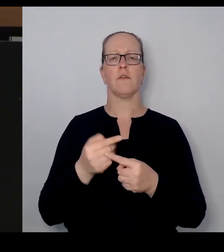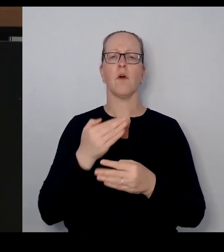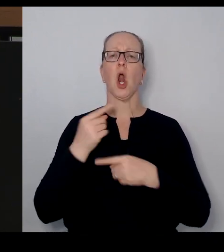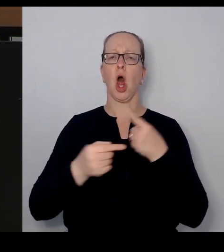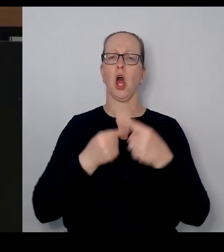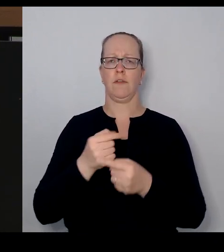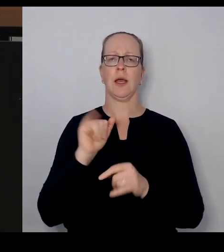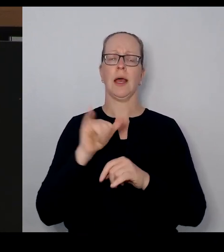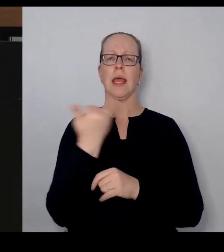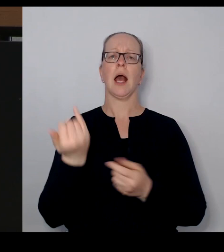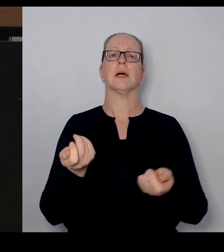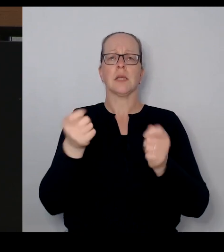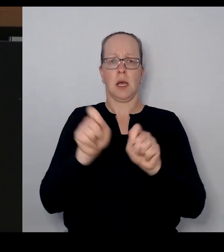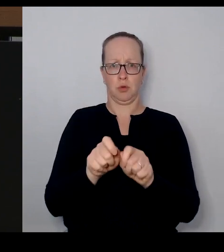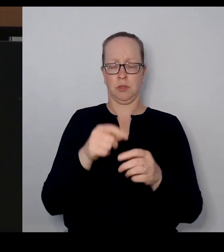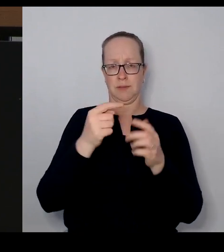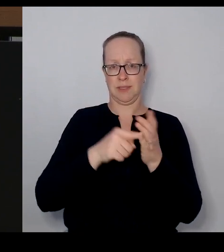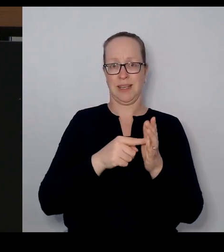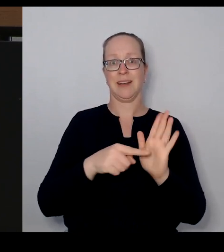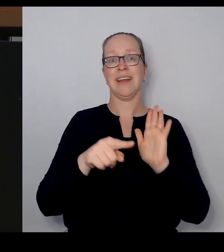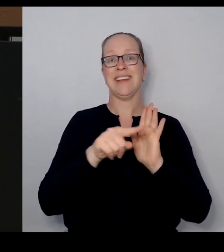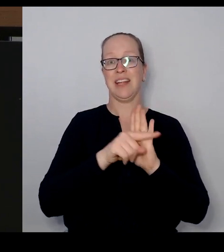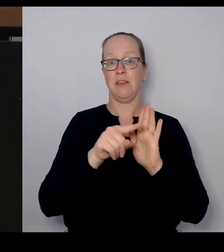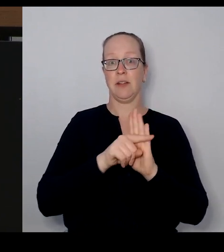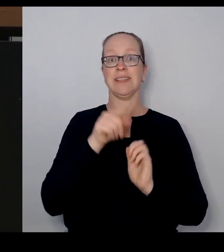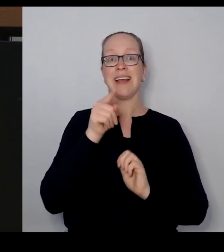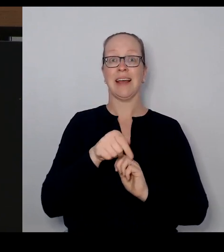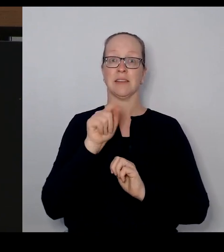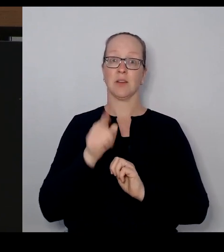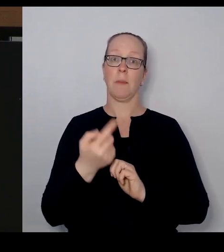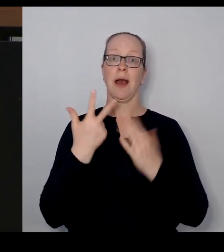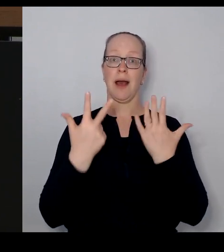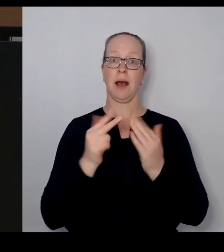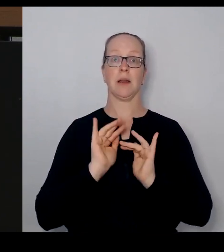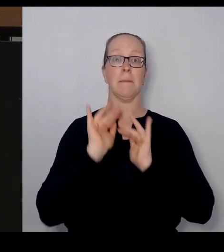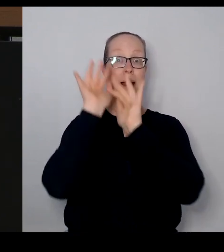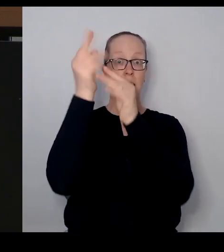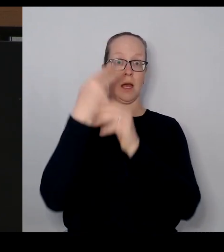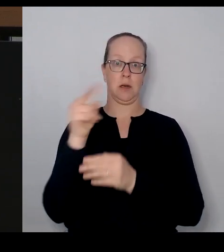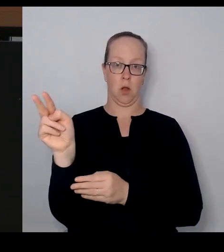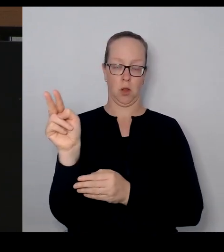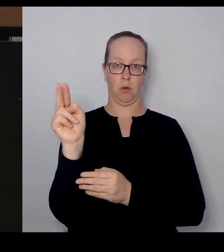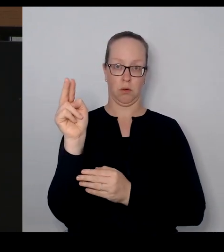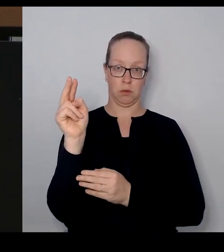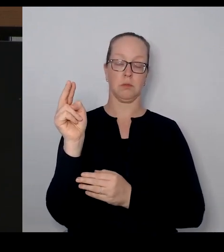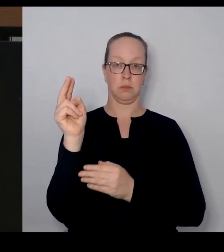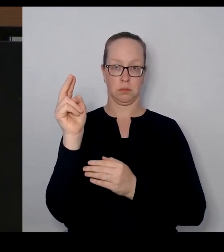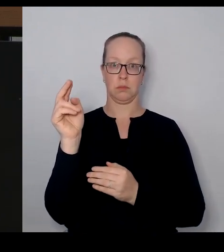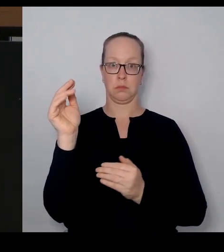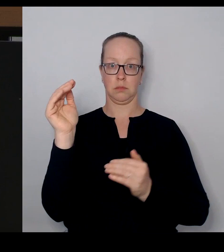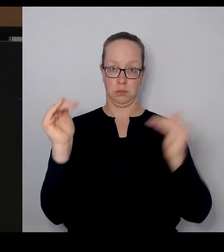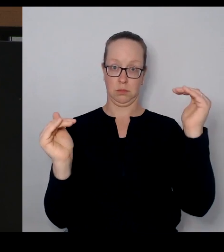Aber anstatt jetzt bei der Aufstellung des aktuellen Doppelhaushaltes umzusteuern und die Ausgaben zurückzuführen, wurden